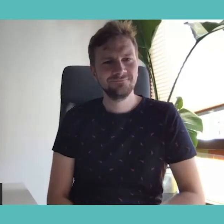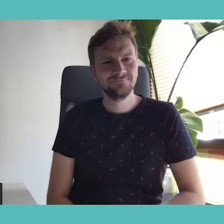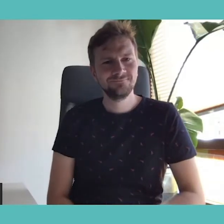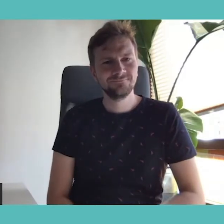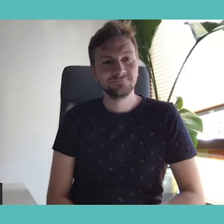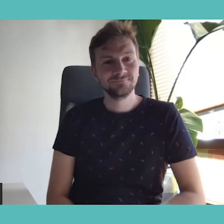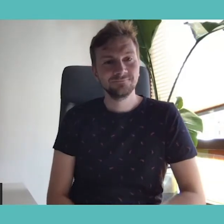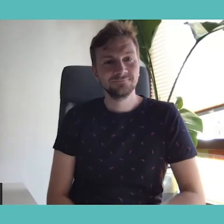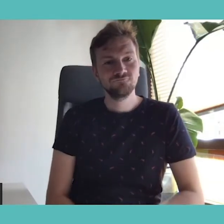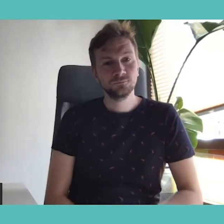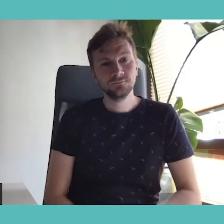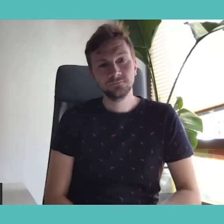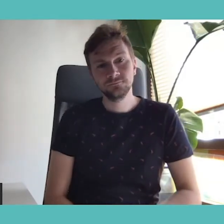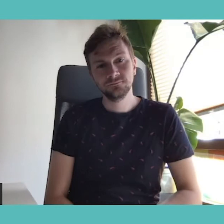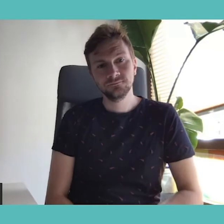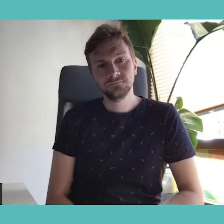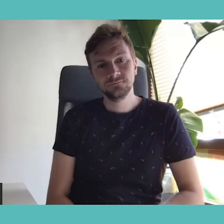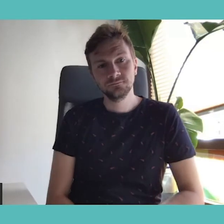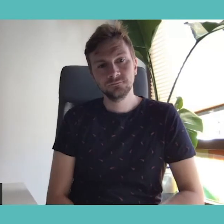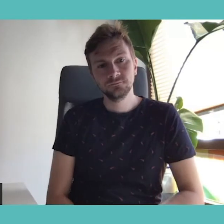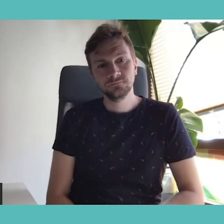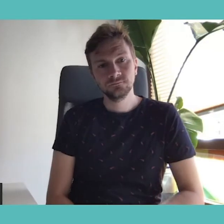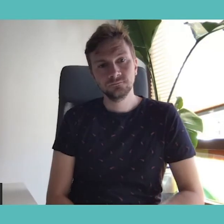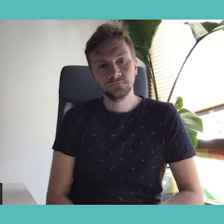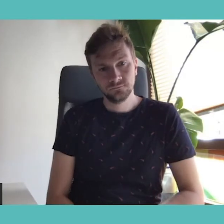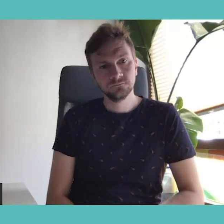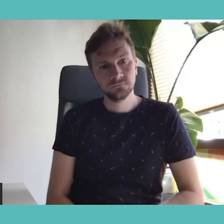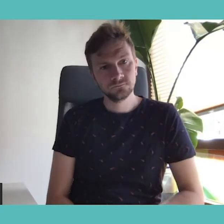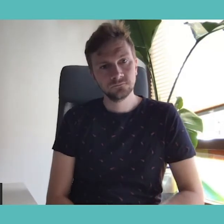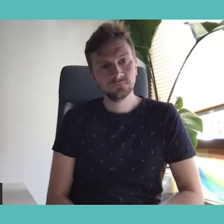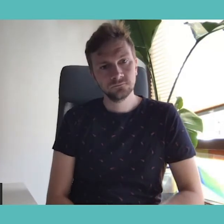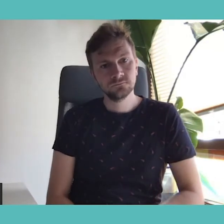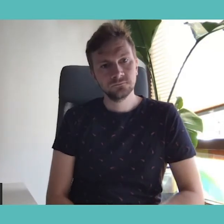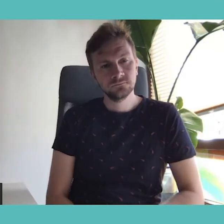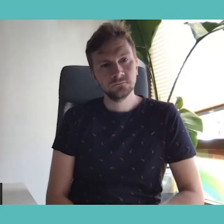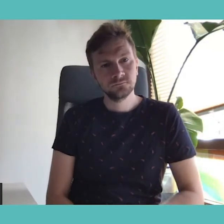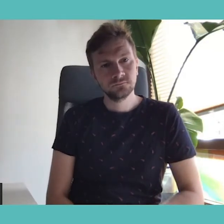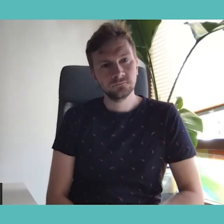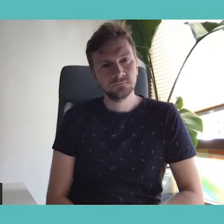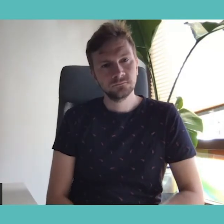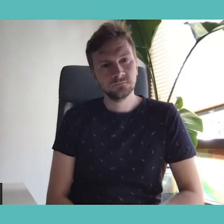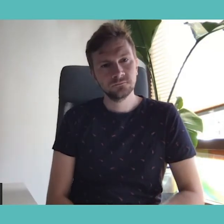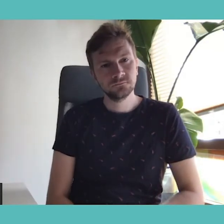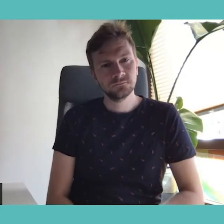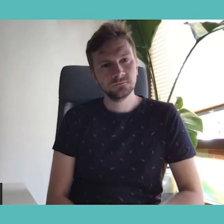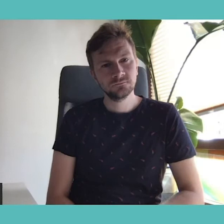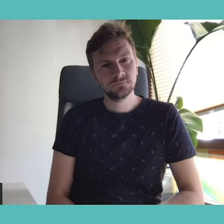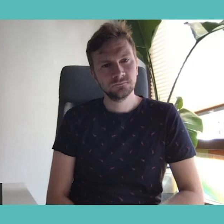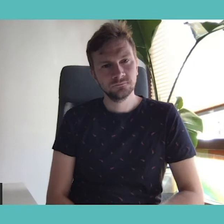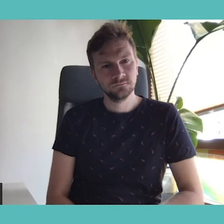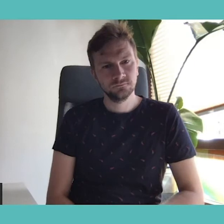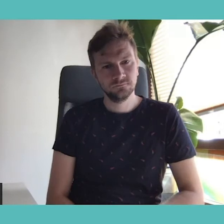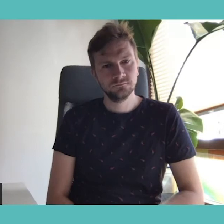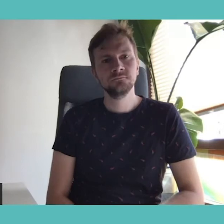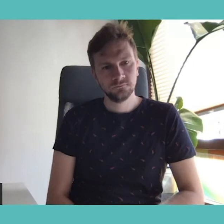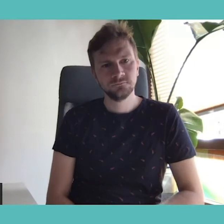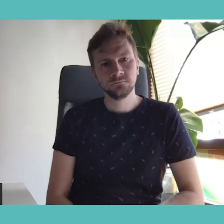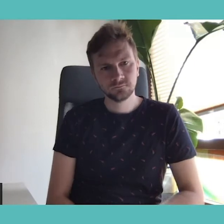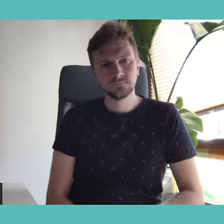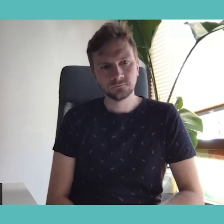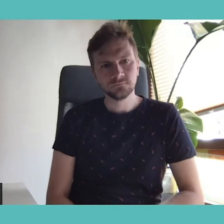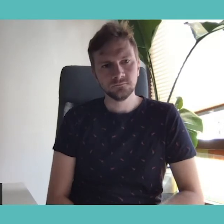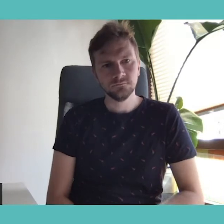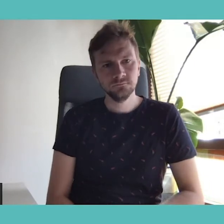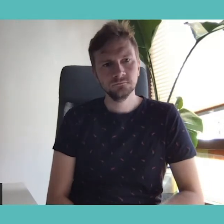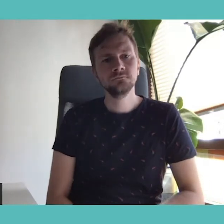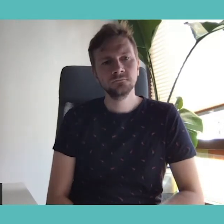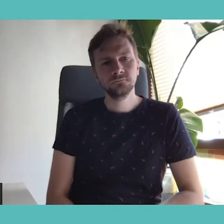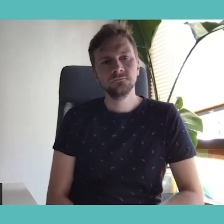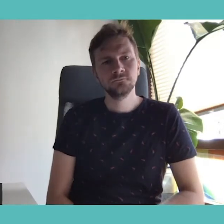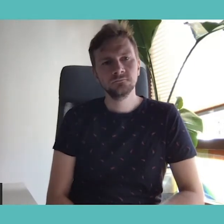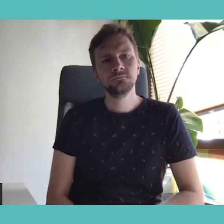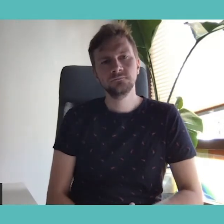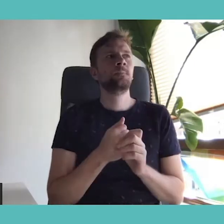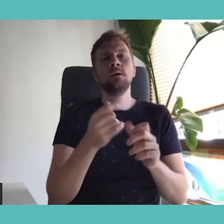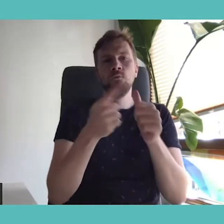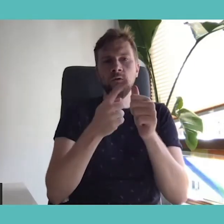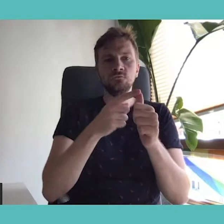Mówiłeś, że potrzeba wsparcia ludzi w tej sytuacji. Co my możemy zrobić? W jaki sposób działać?